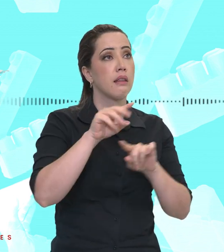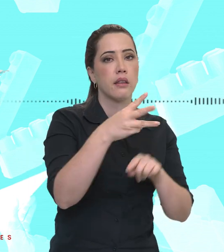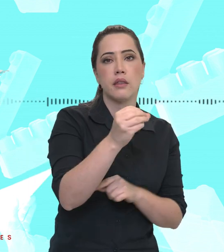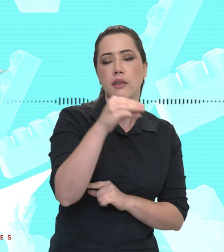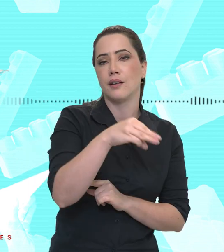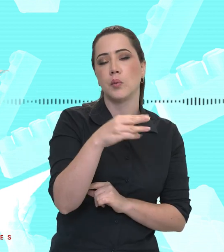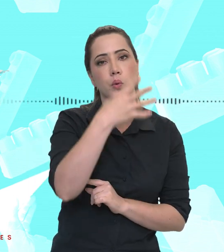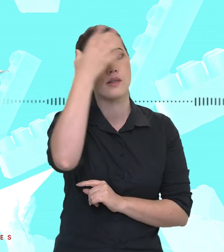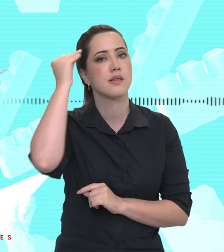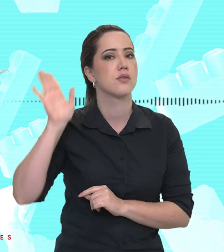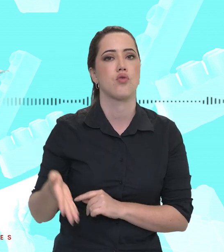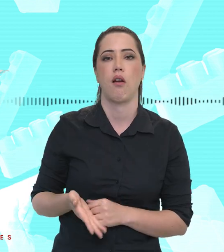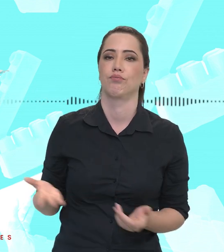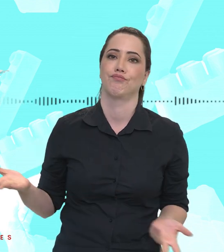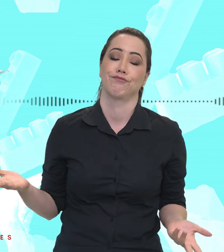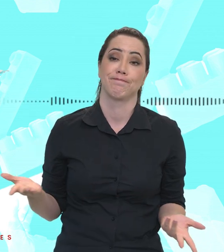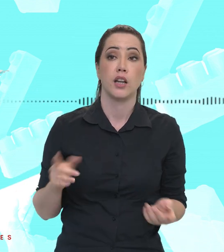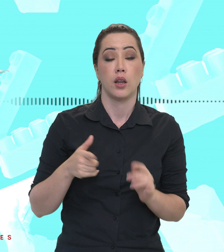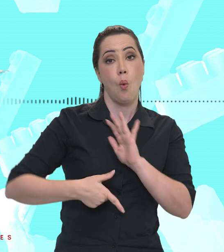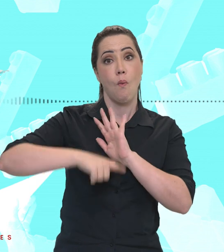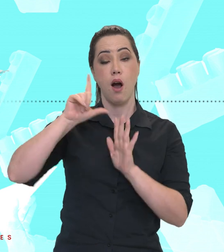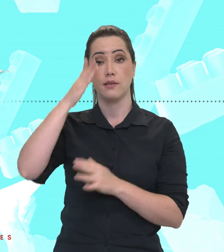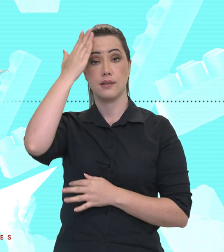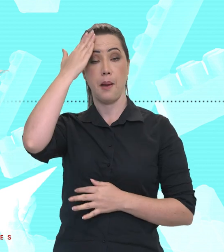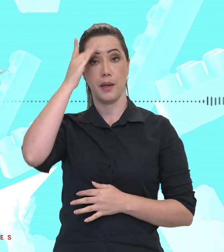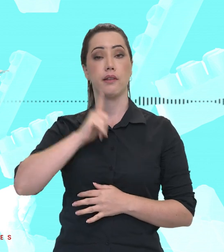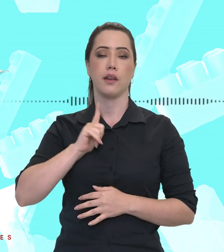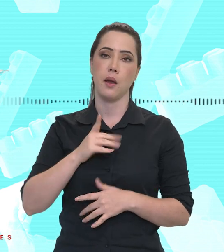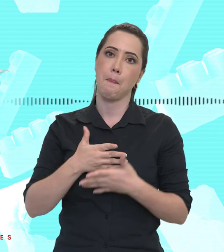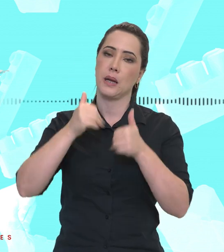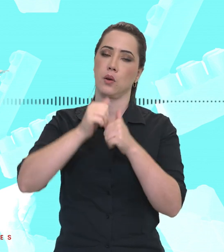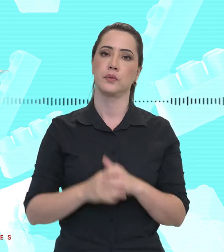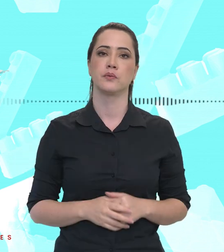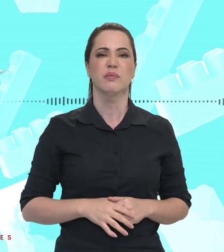você já não tava mais lembrando. Então, quanto mais cedo o diagn óstico, melhor.